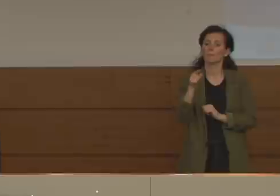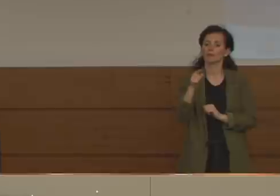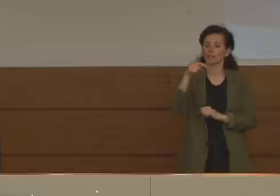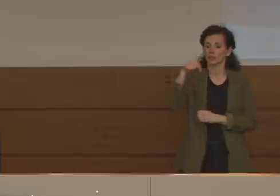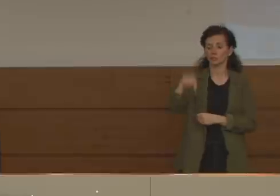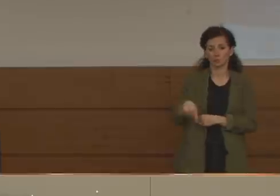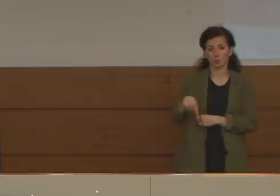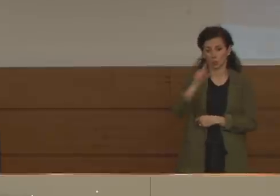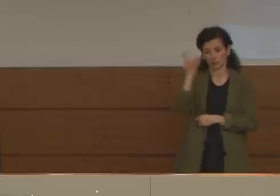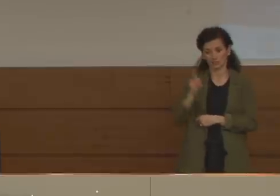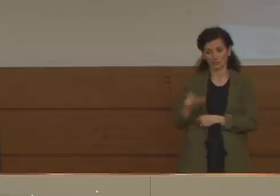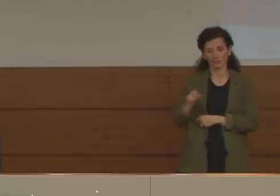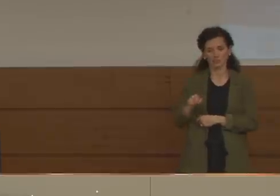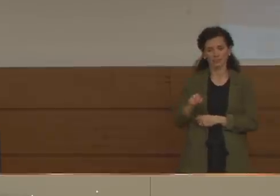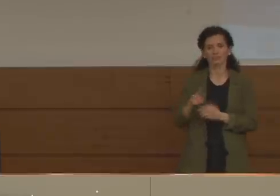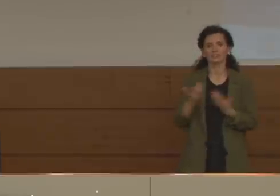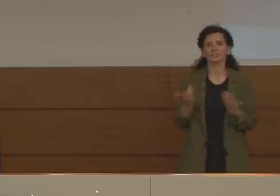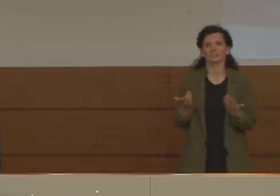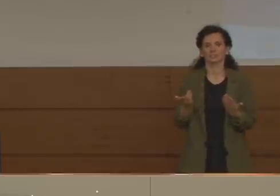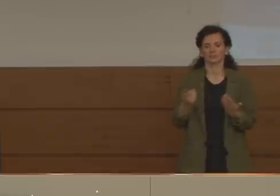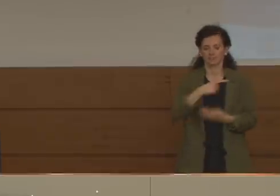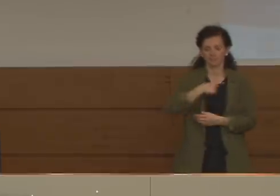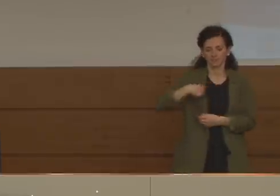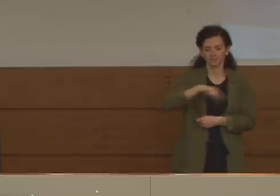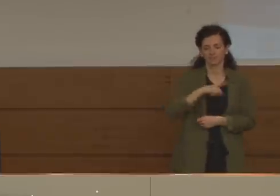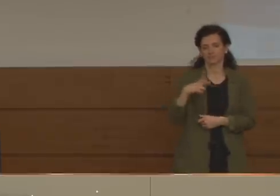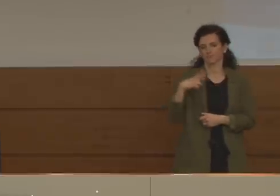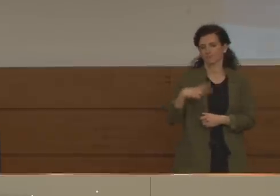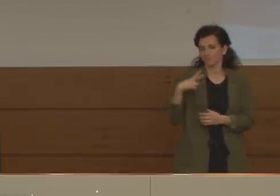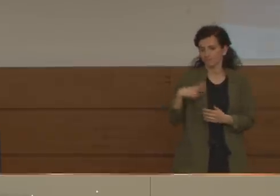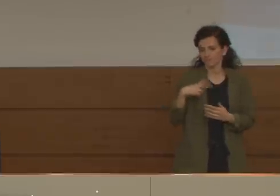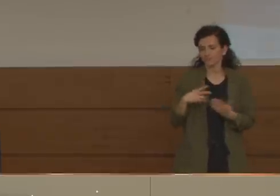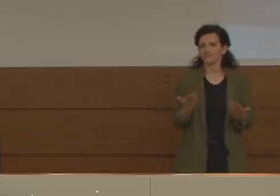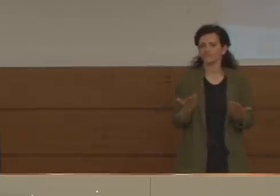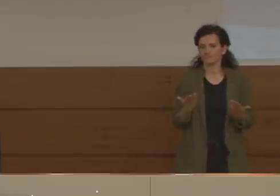noi confidiamo e ci auguriamo, con l'adozione di corretti comportamenti, che